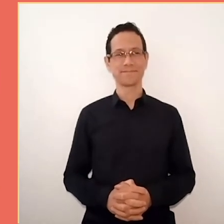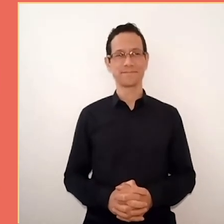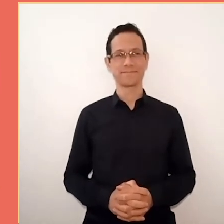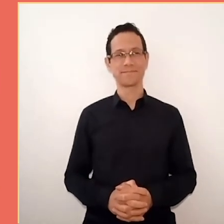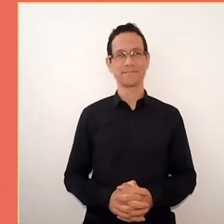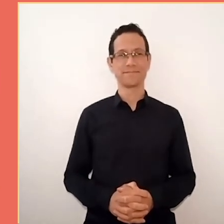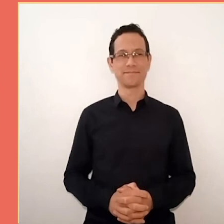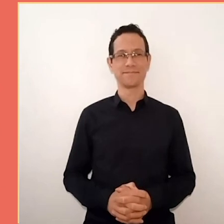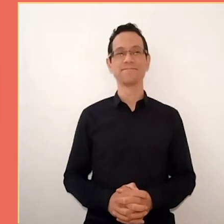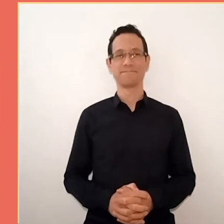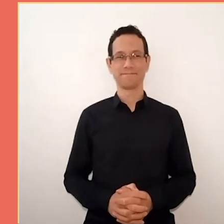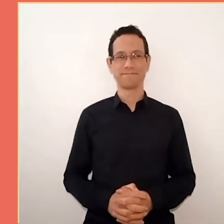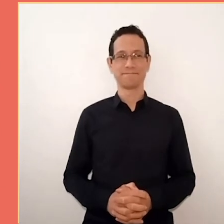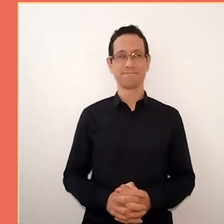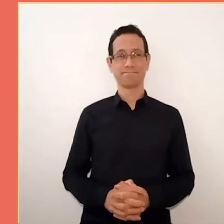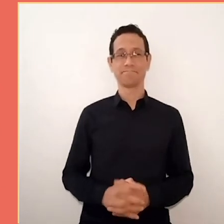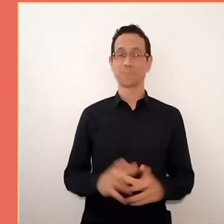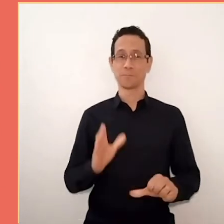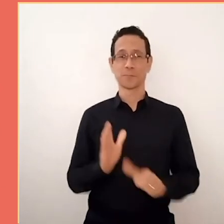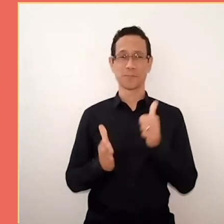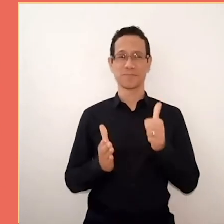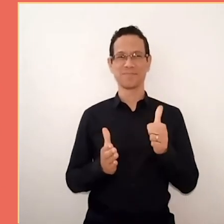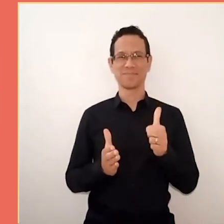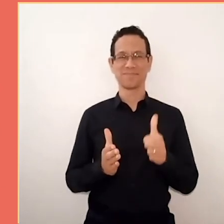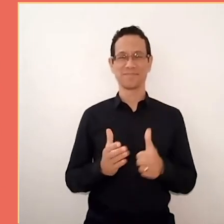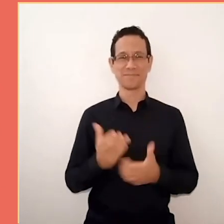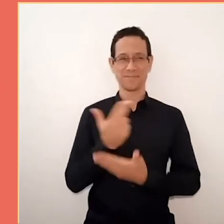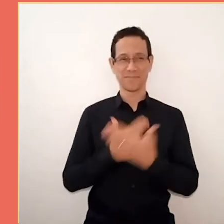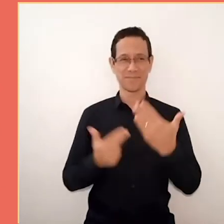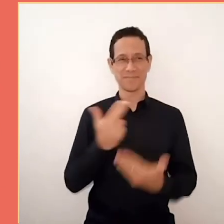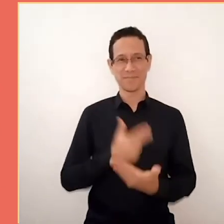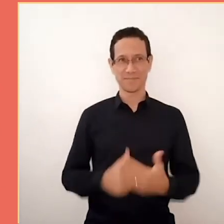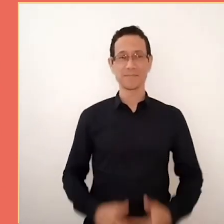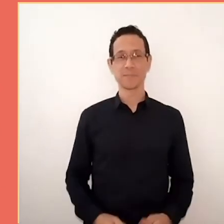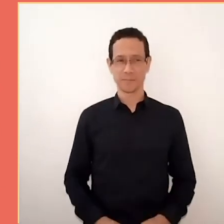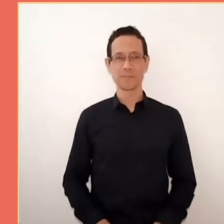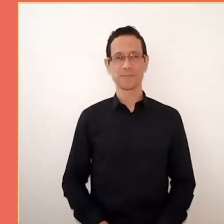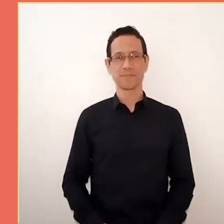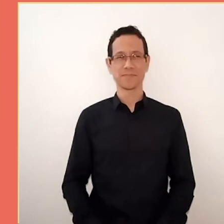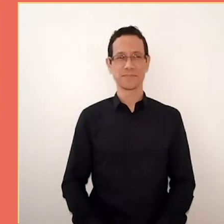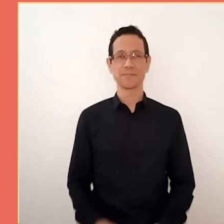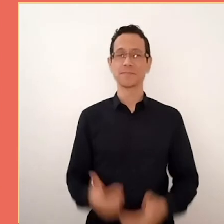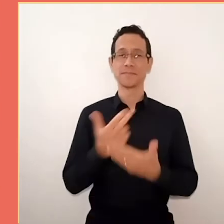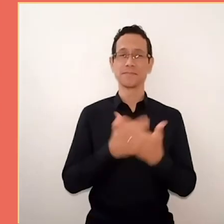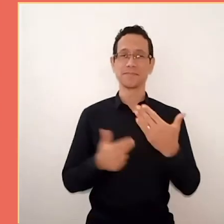Bom, esse foi o primeiro registro que eu fiz, antes quero falar que os meus registros são desenhos,